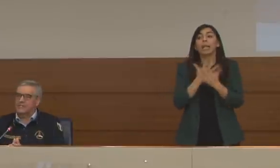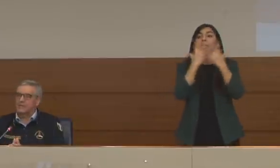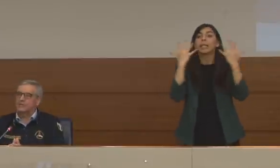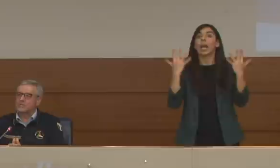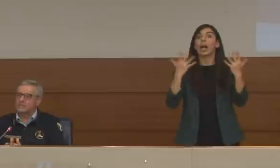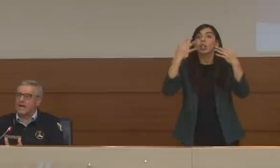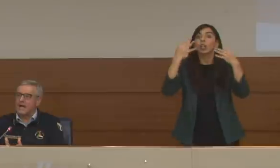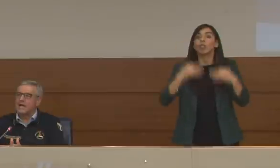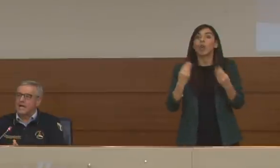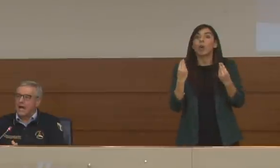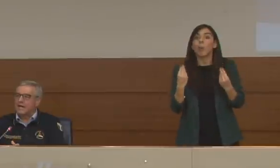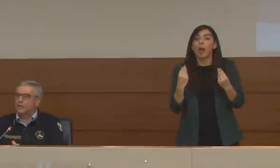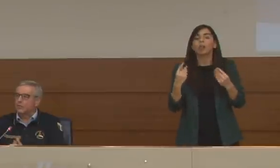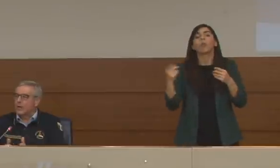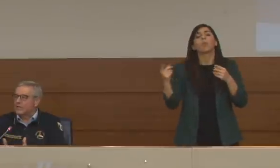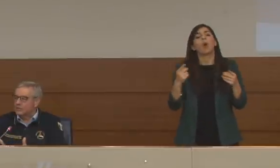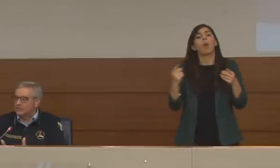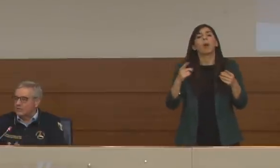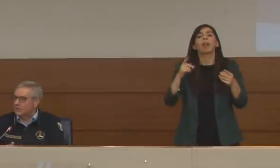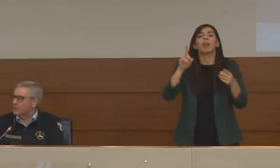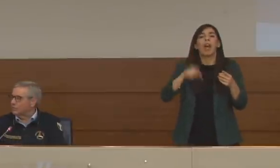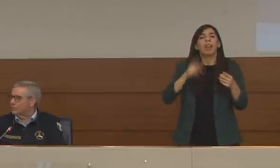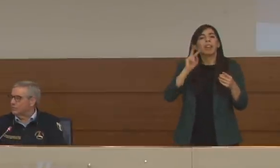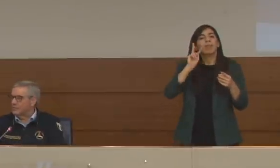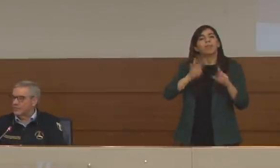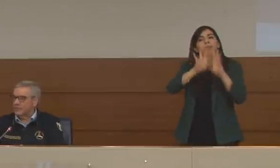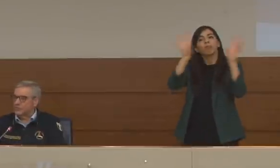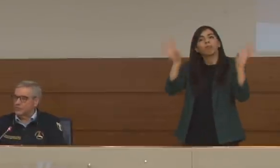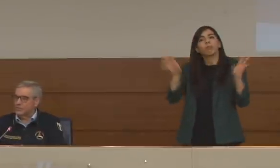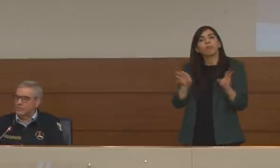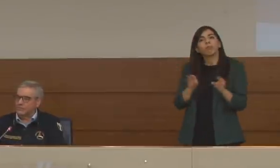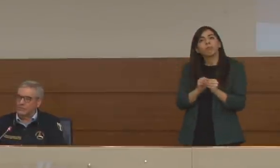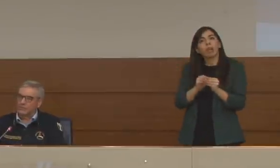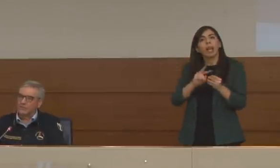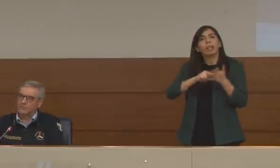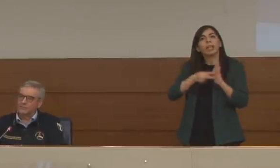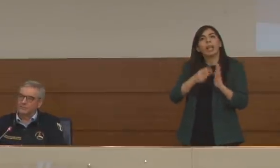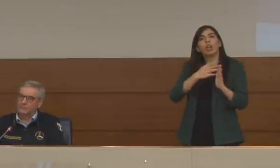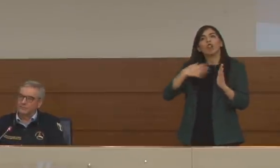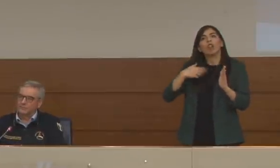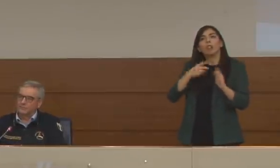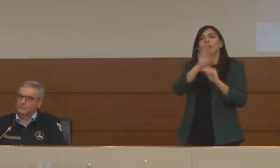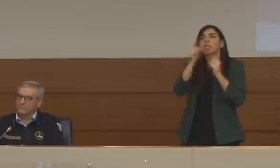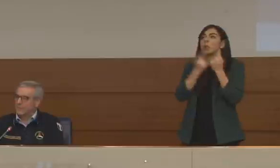quando ci sarà anche un quadro definito dal punto di vista del tecnico scientifico.